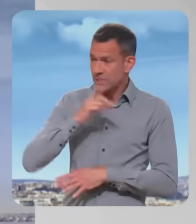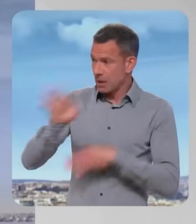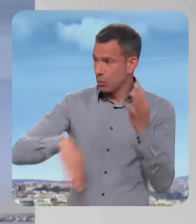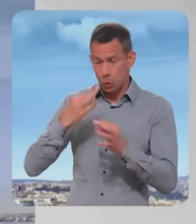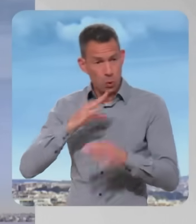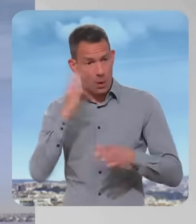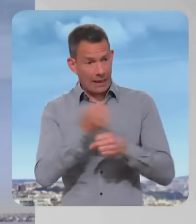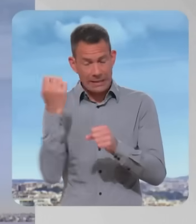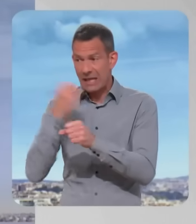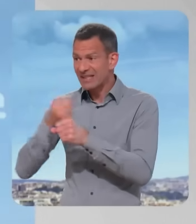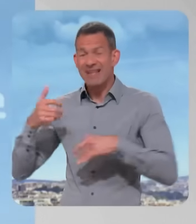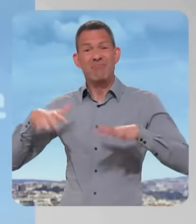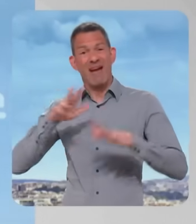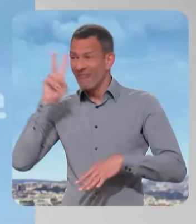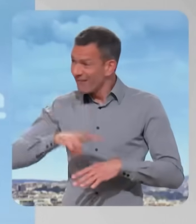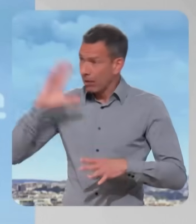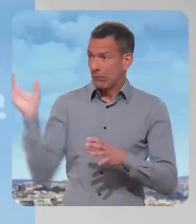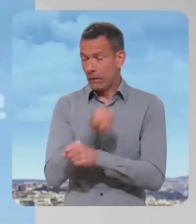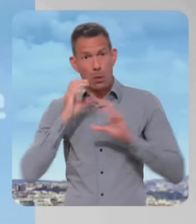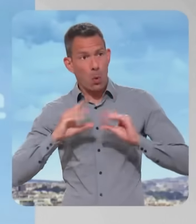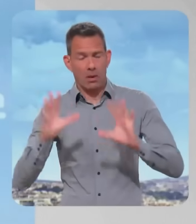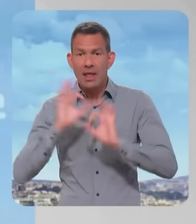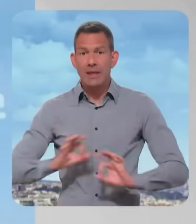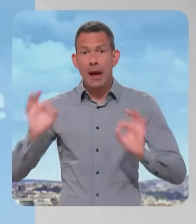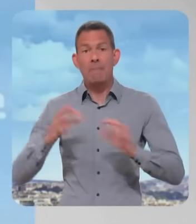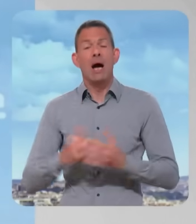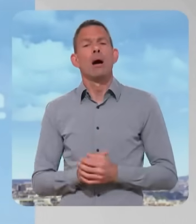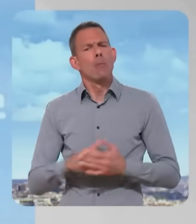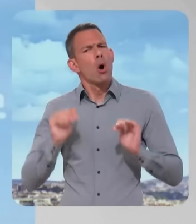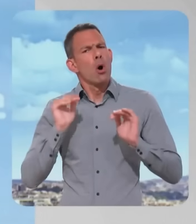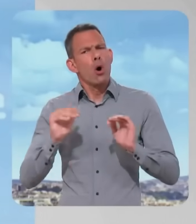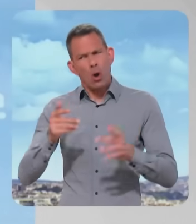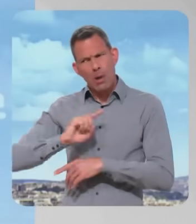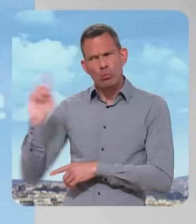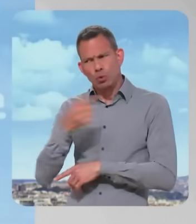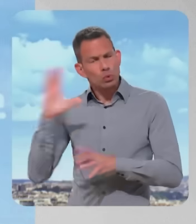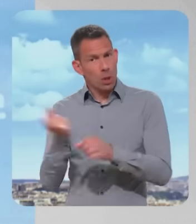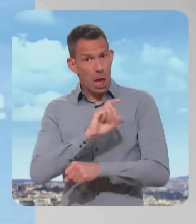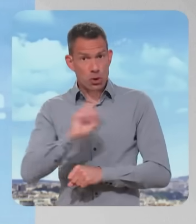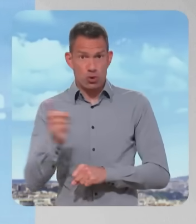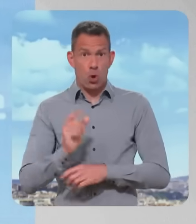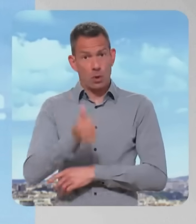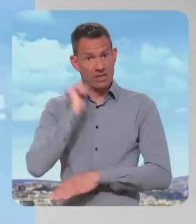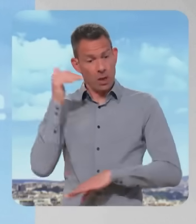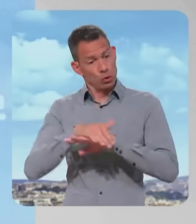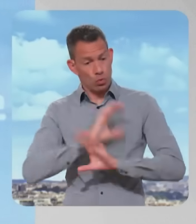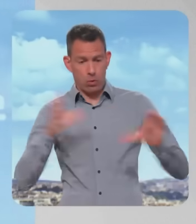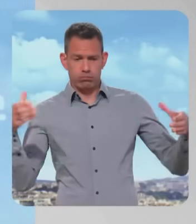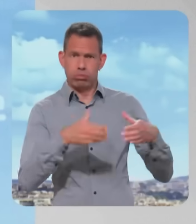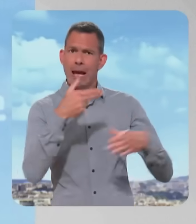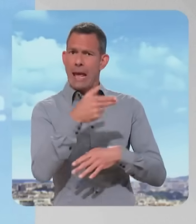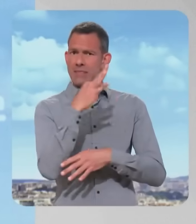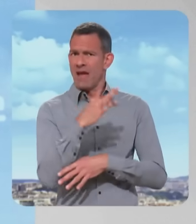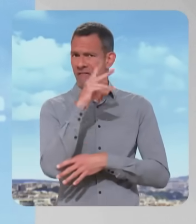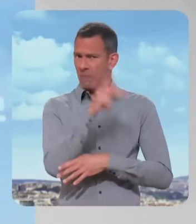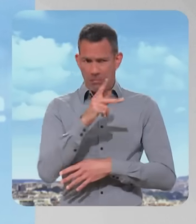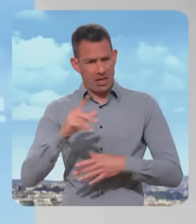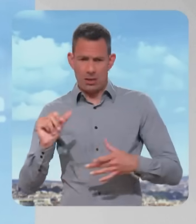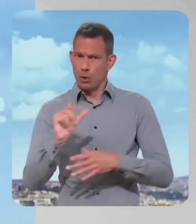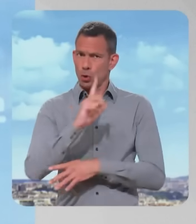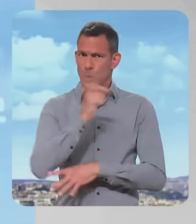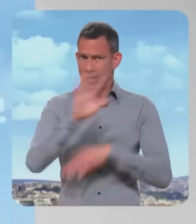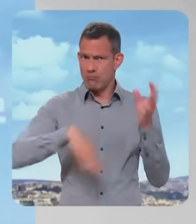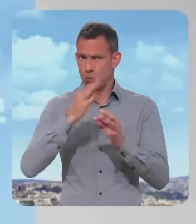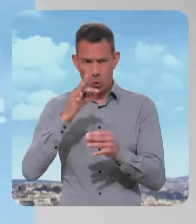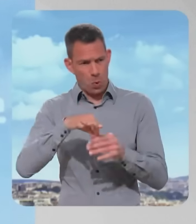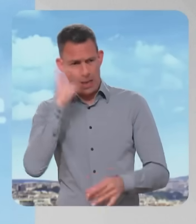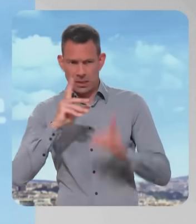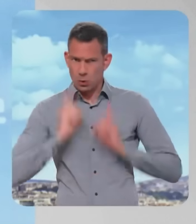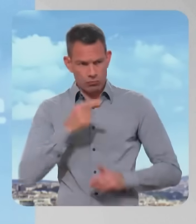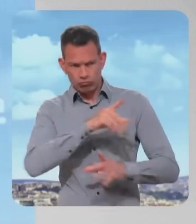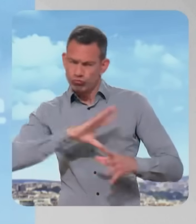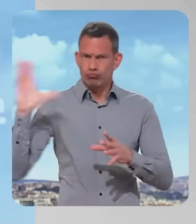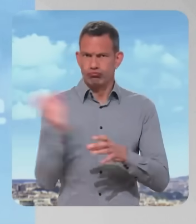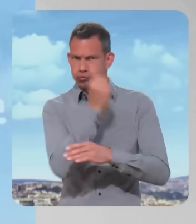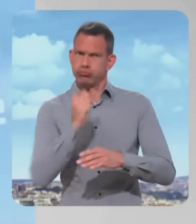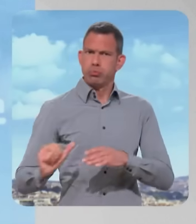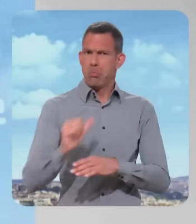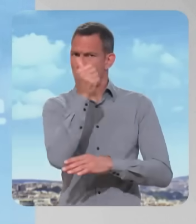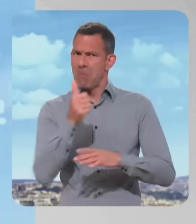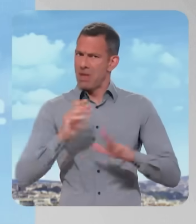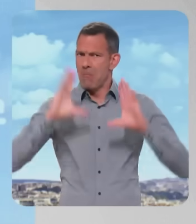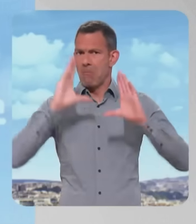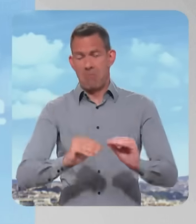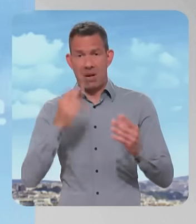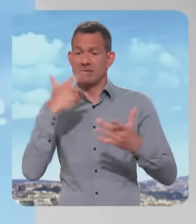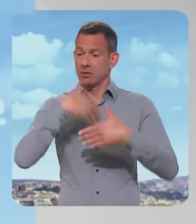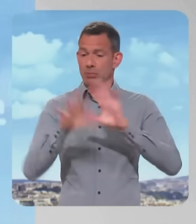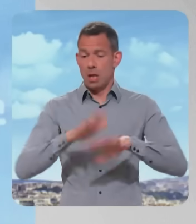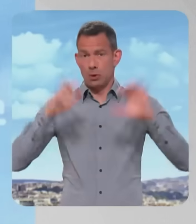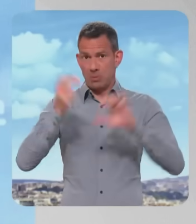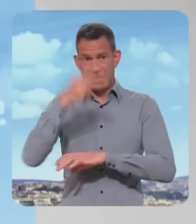T.Sotto: Bonjour et bienvenue dans les 4V, M.Bompard.